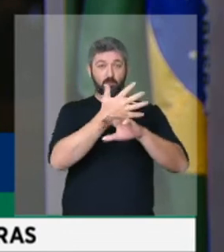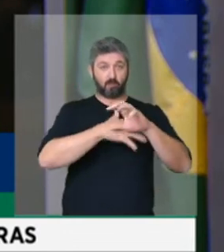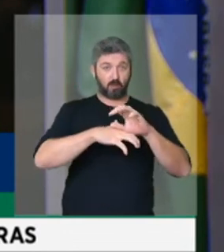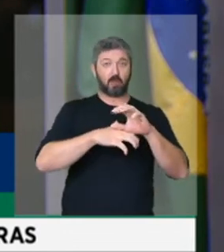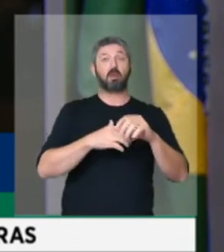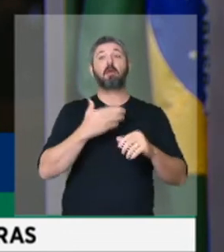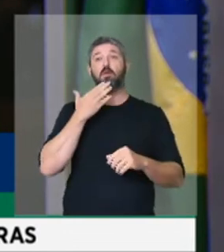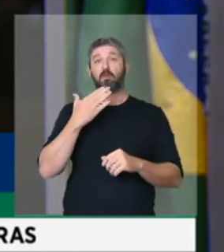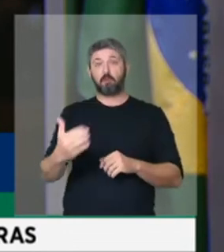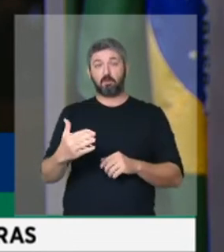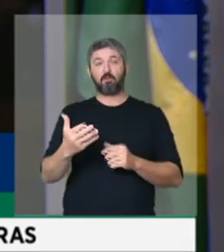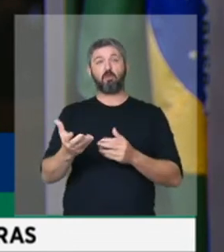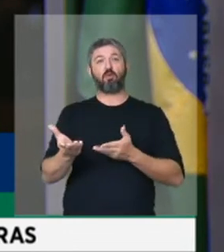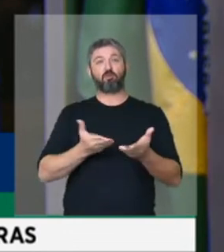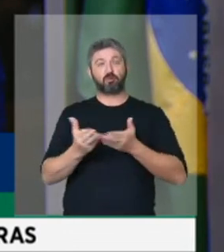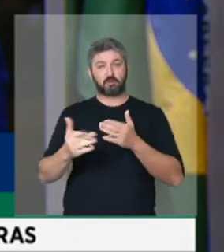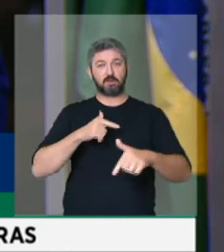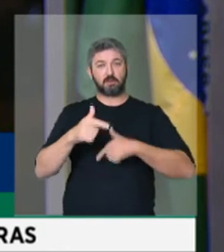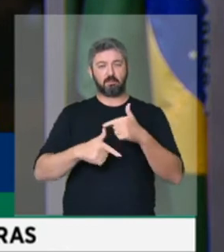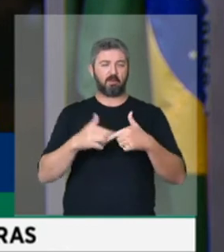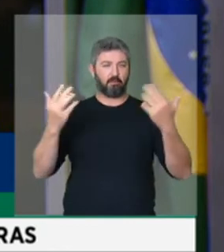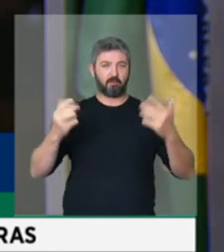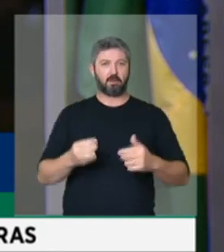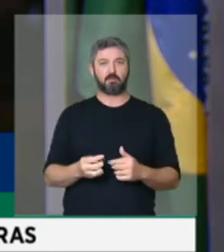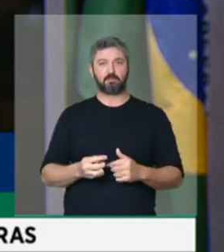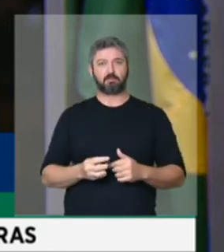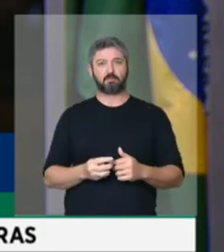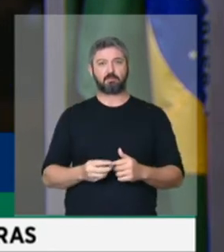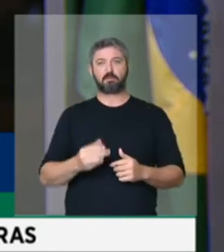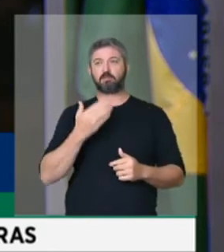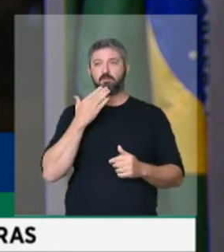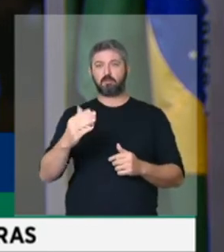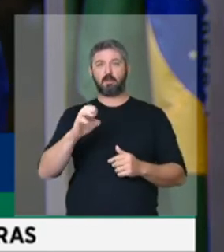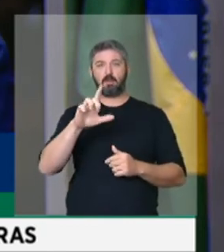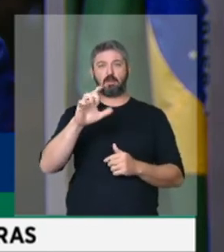MUITO IMPORTANTE QUE A GENTE APROVEITE TODOS ESSES AVANÇOS QUE FORAM PROPOSTOS PELO RELATOR, TODOS ESSES AVANÇOS